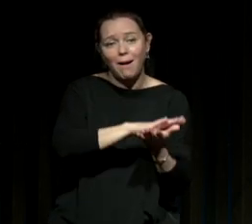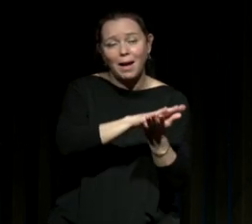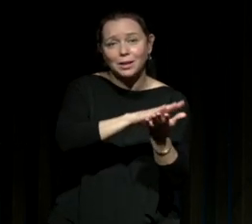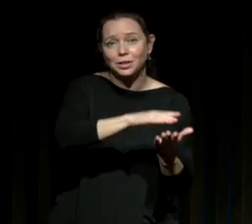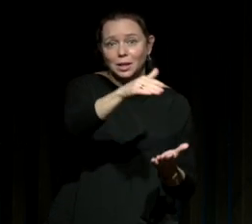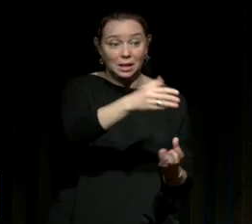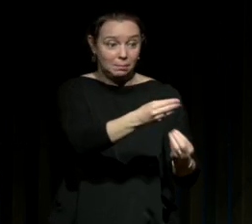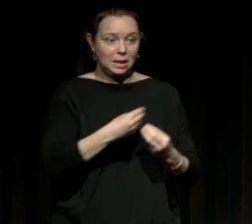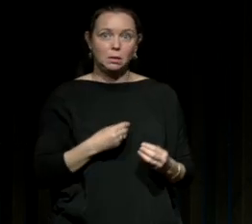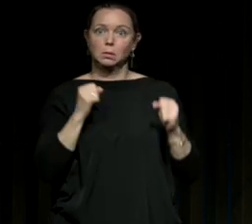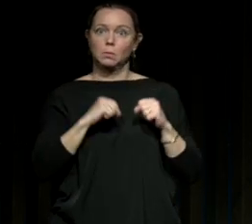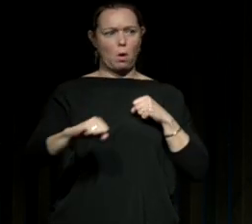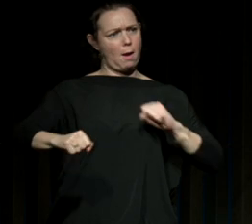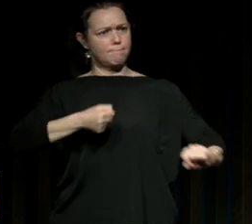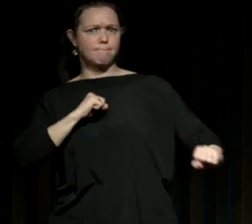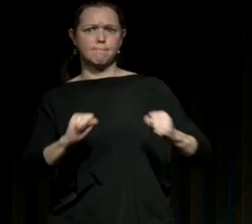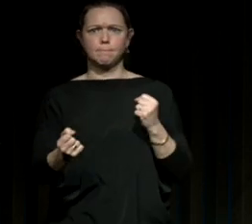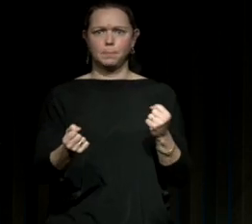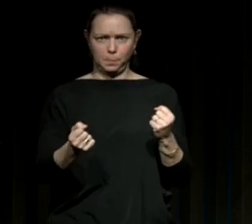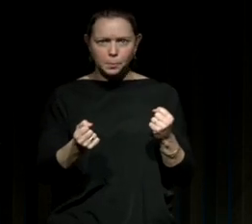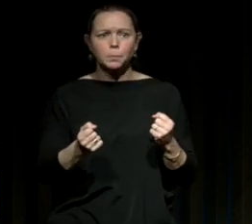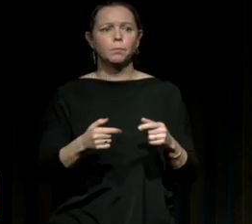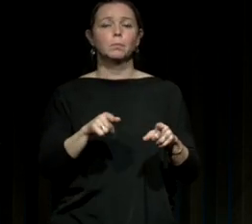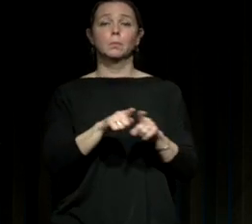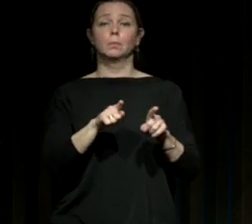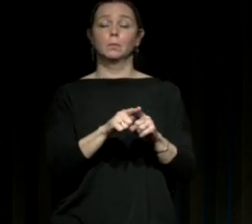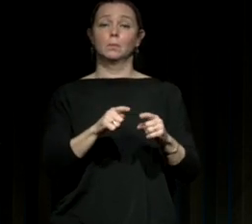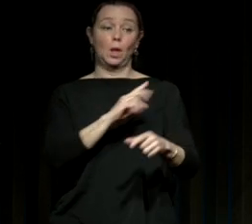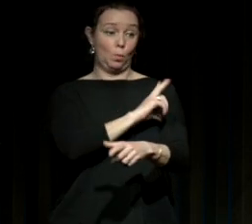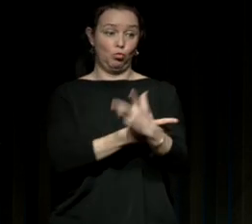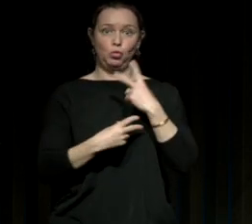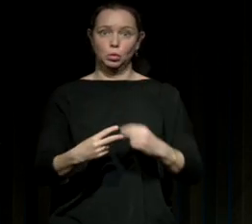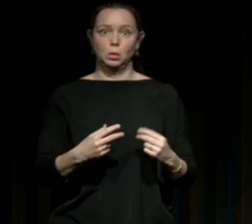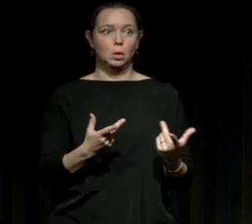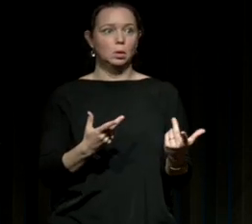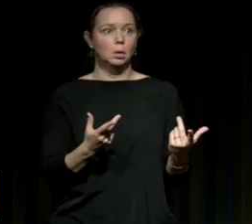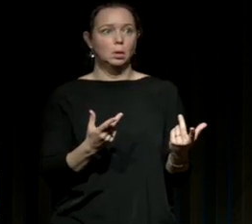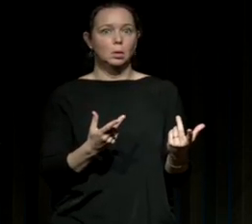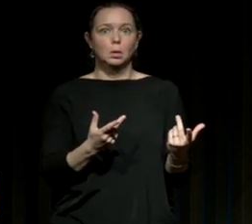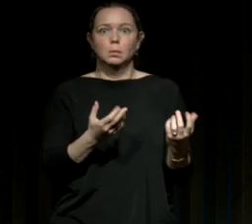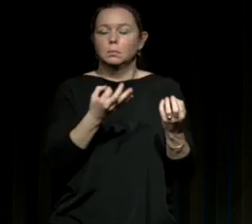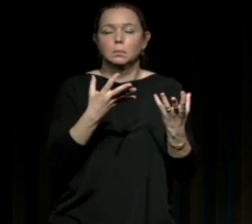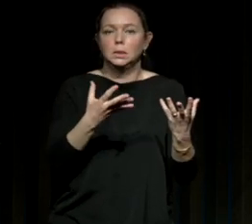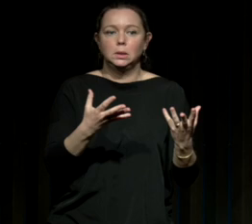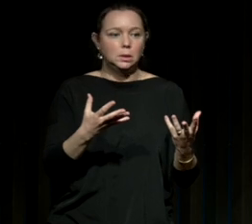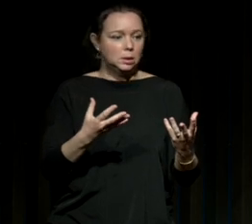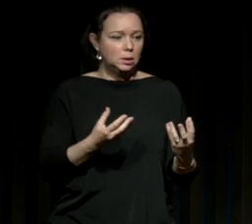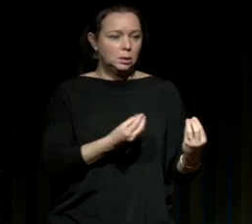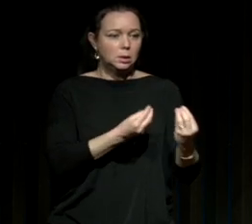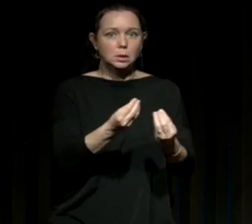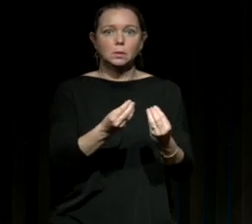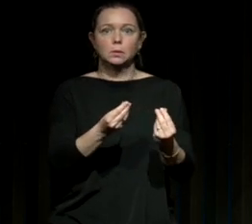à se mobiliser et puis cette masse musculaire qui est un déterminant majeur de sco va de ce qu'on va